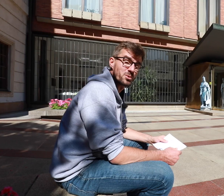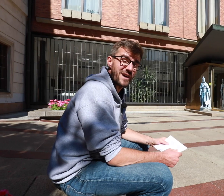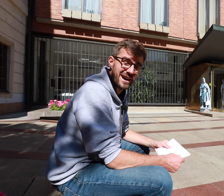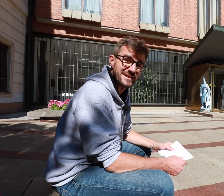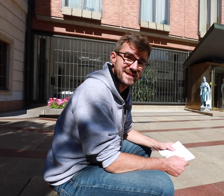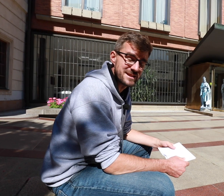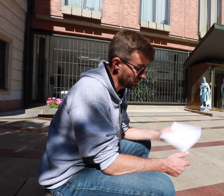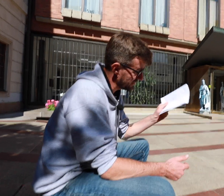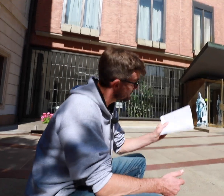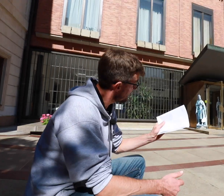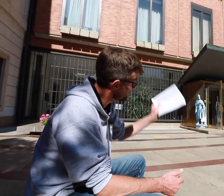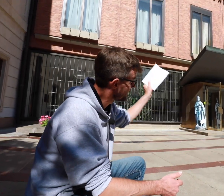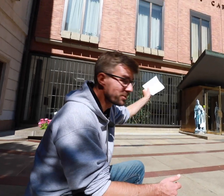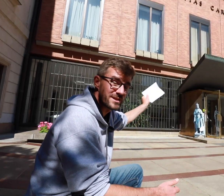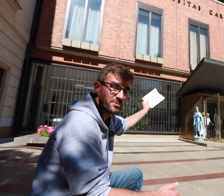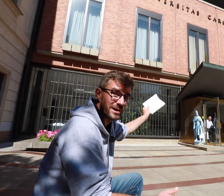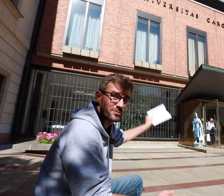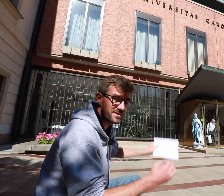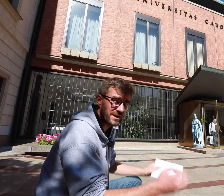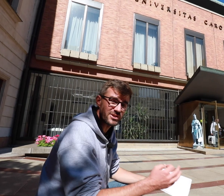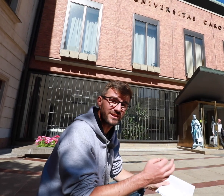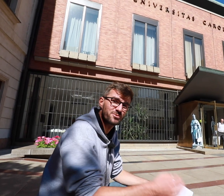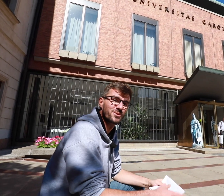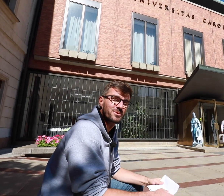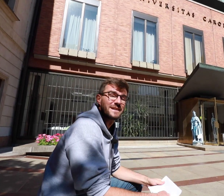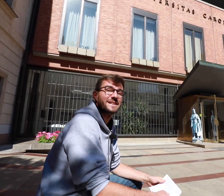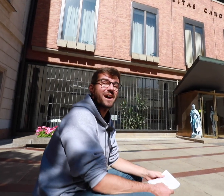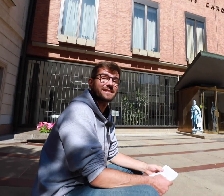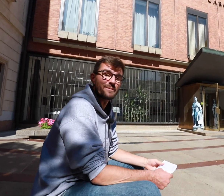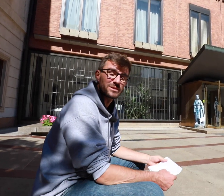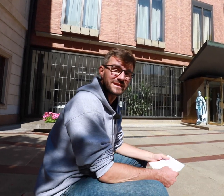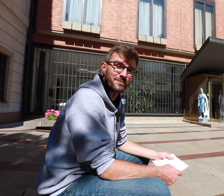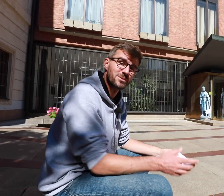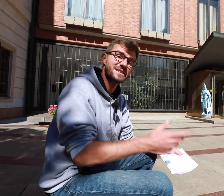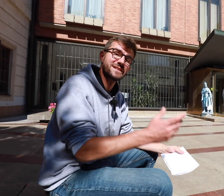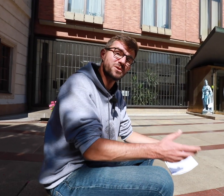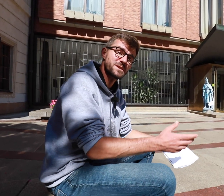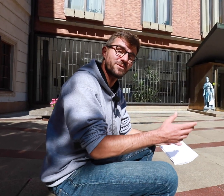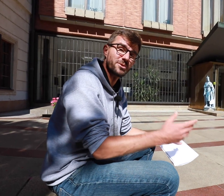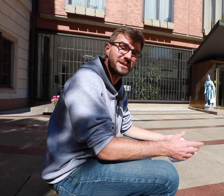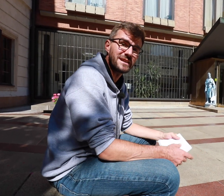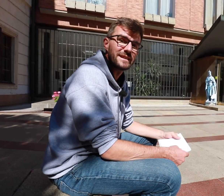Pokud váháte, jestli podat přihlášku na Univerzitu Karlovu z finančních důvodů, tak váhat nemusíte. Pokud jste z nízkopříjmové rodiny,